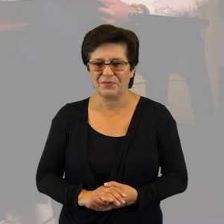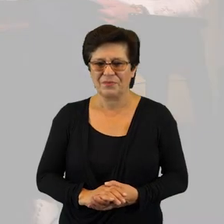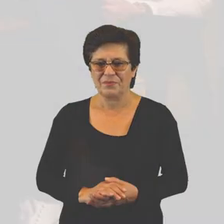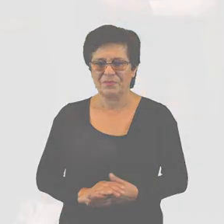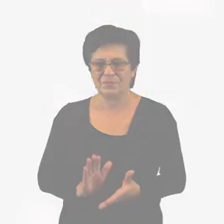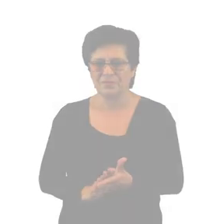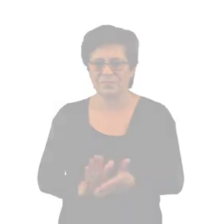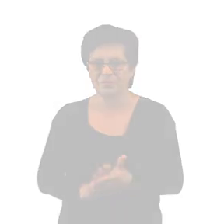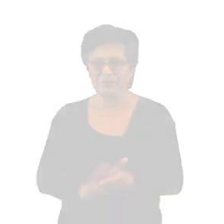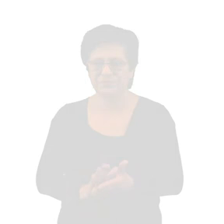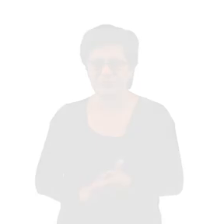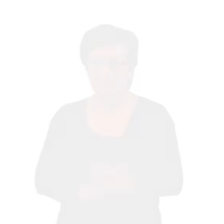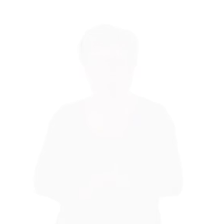[oklaski]